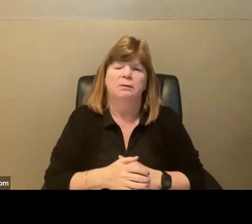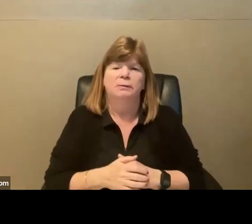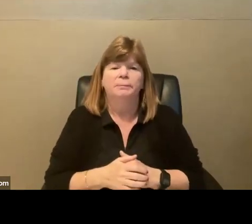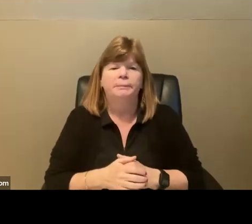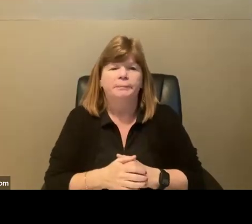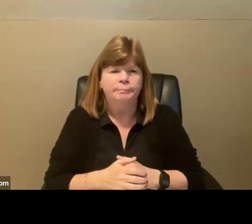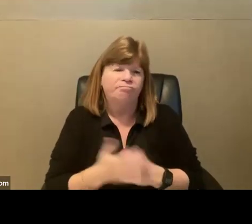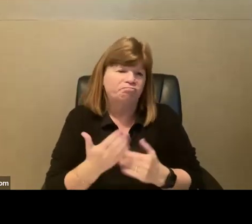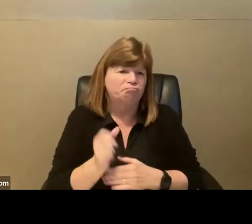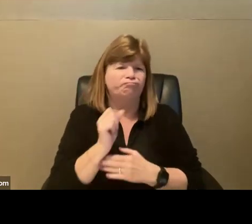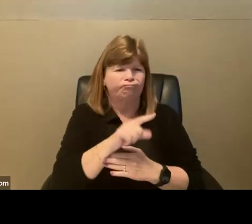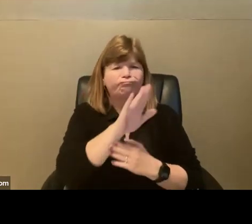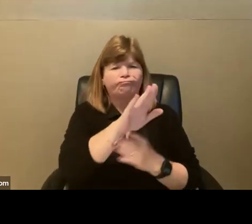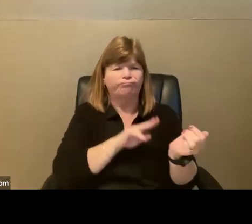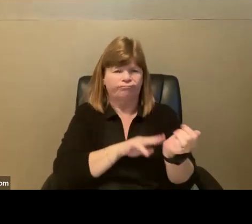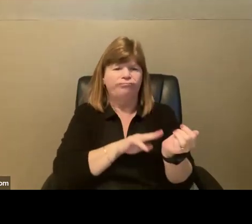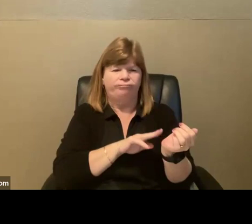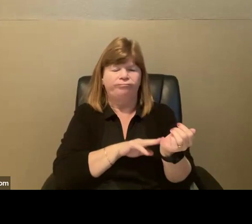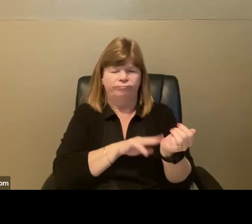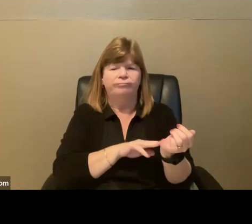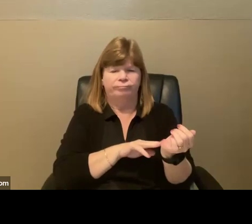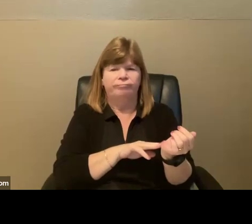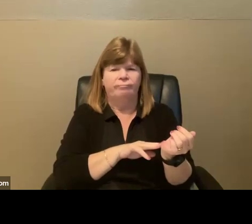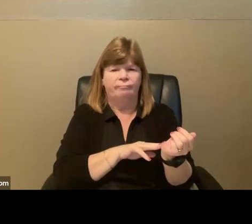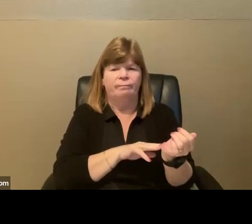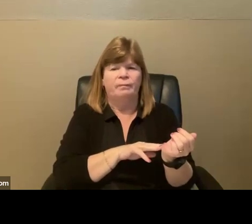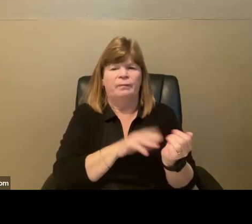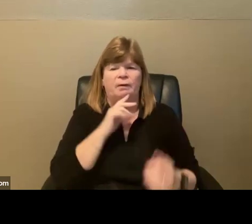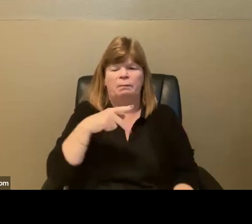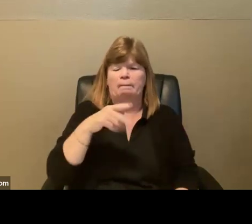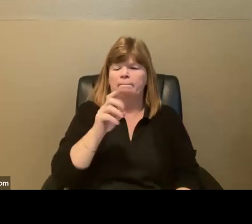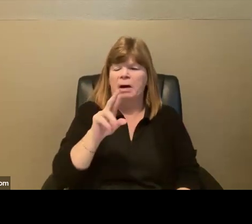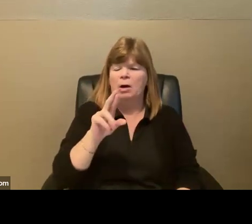Pregúntale a tu profesional de la salud sobre un dispositivo de asistencia eléctrica para tu silla de ruedas.